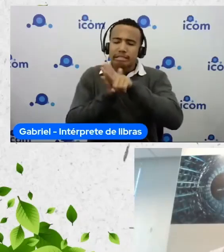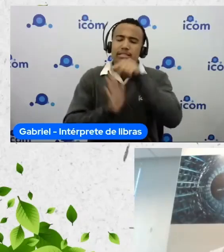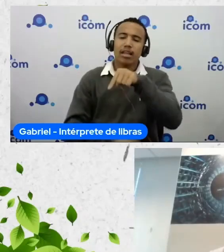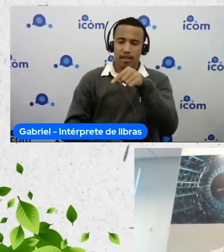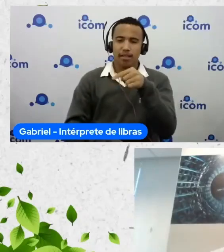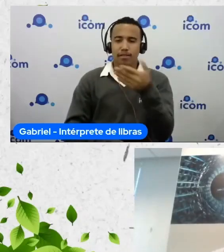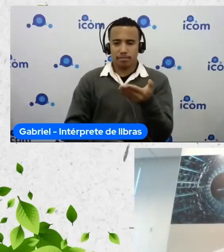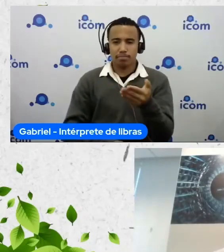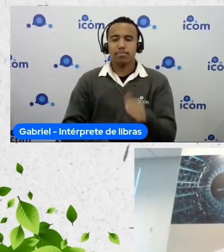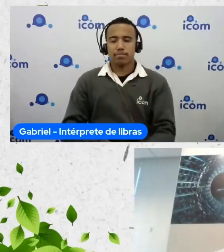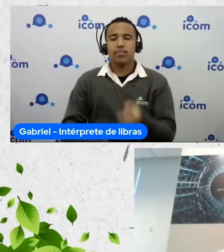Bom dia pessoal!